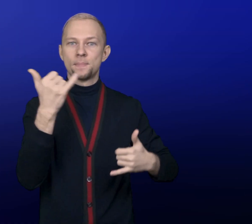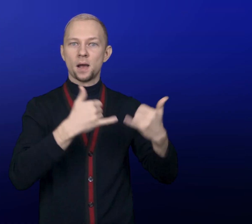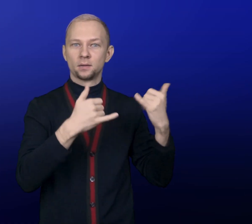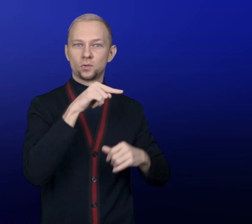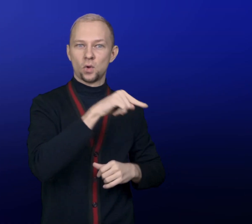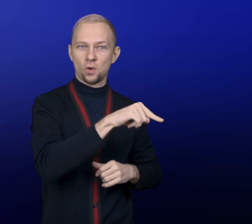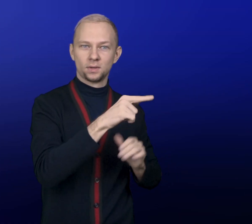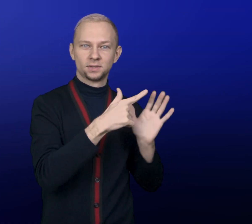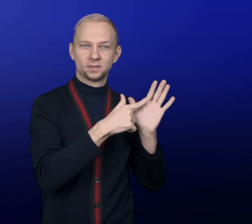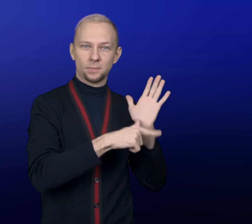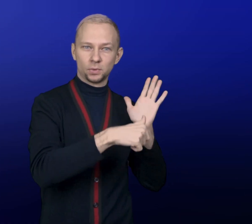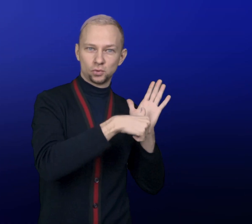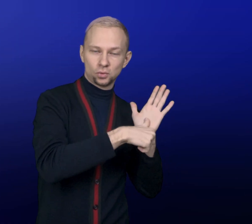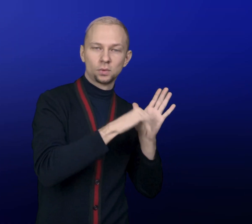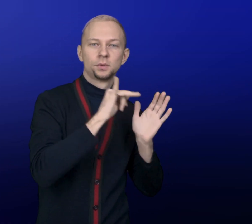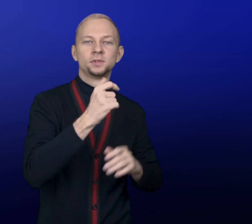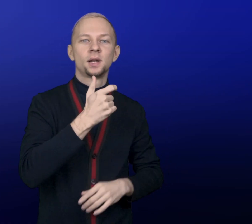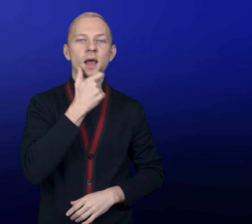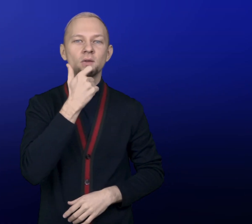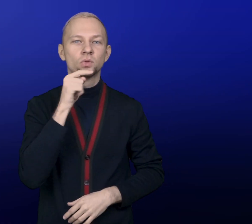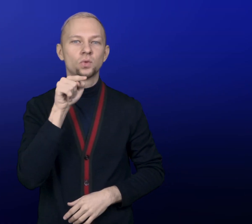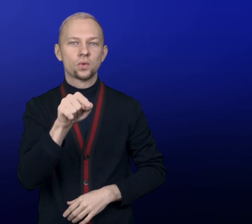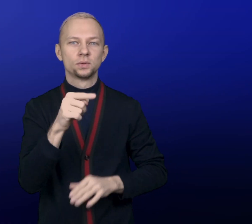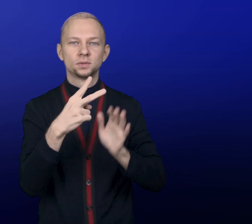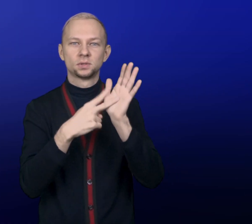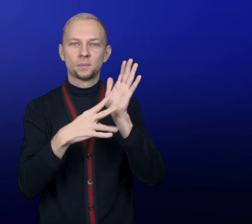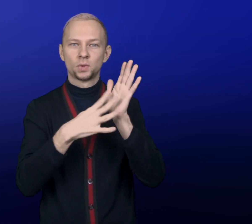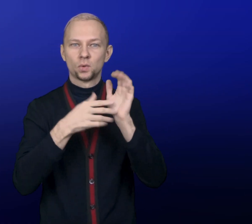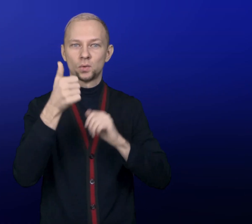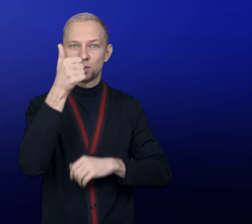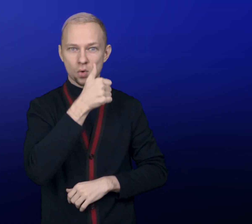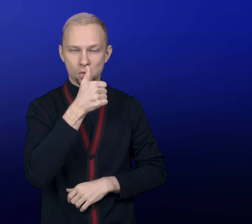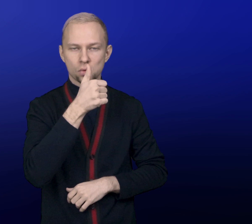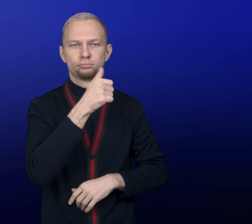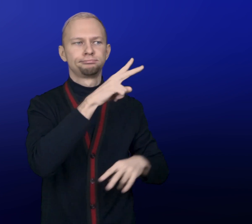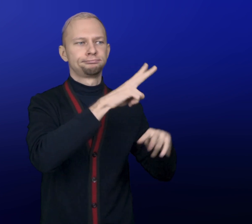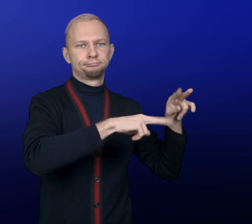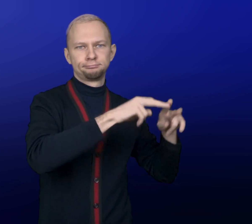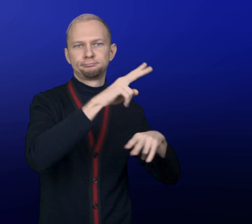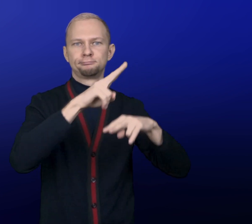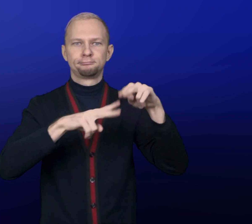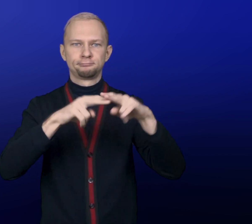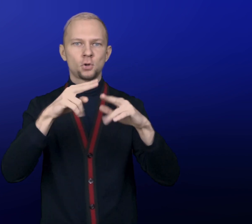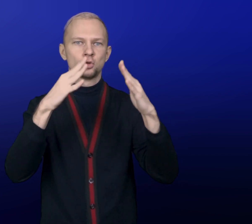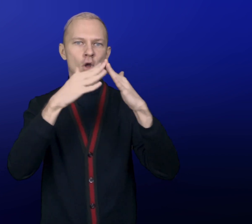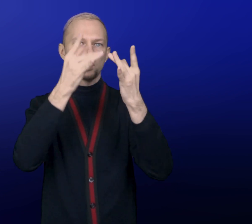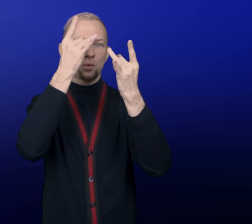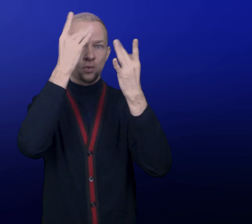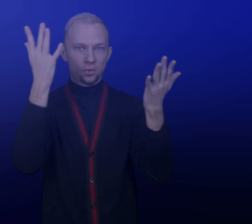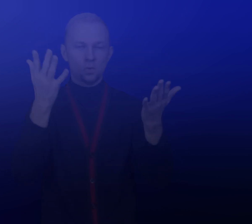в Магнитогорске (1976 г.) и Златоусте (1979 г.) – Дома культуры.